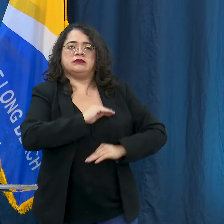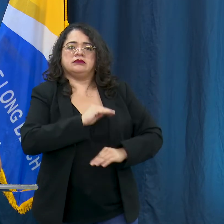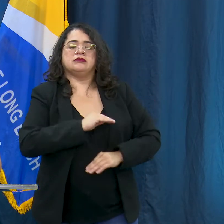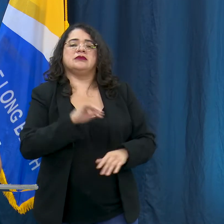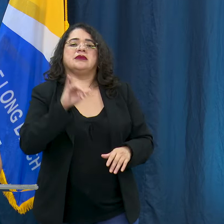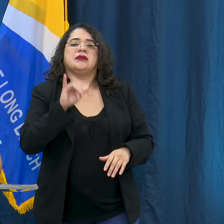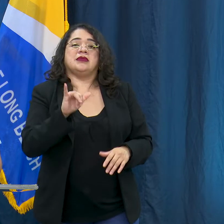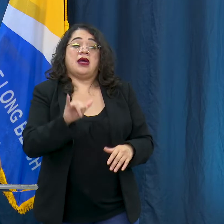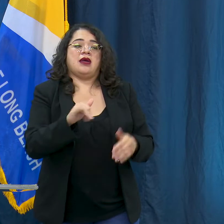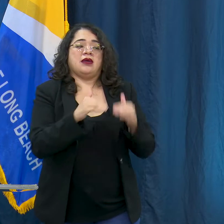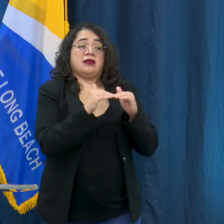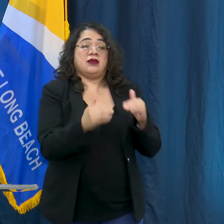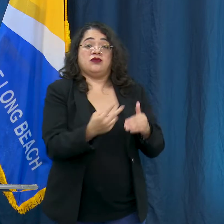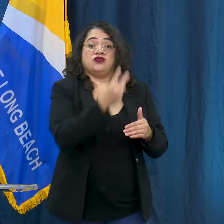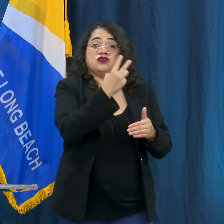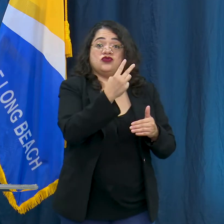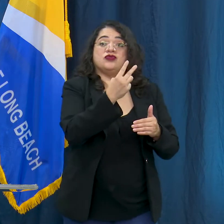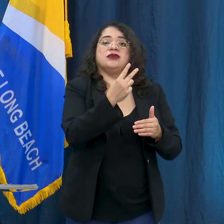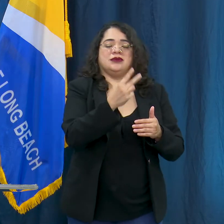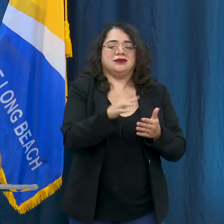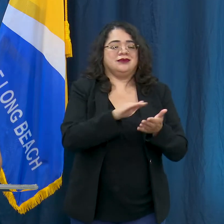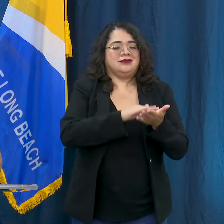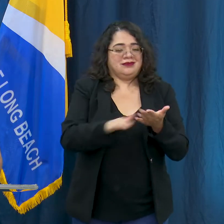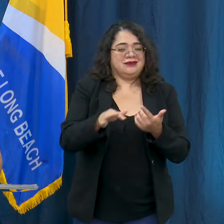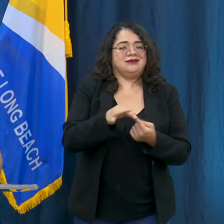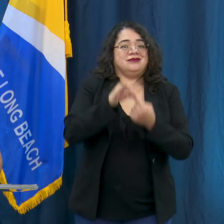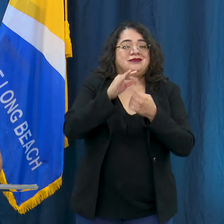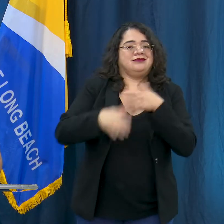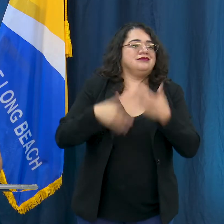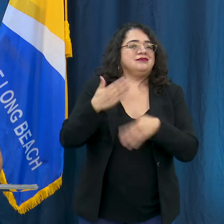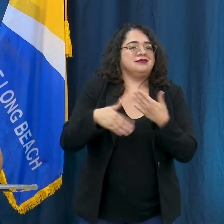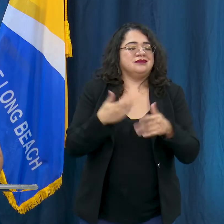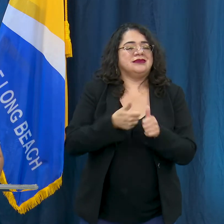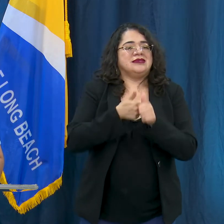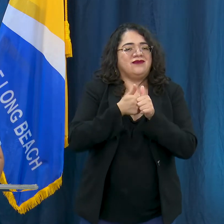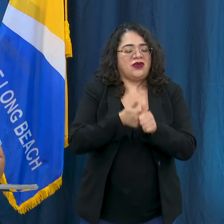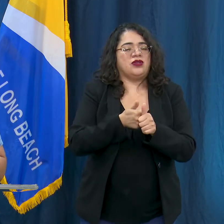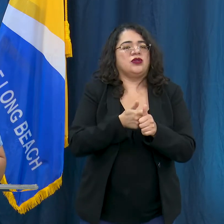dos seguir a most evil mint a diligent a's equidad o cement a para avanzar en